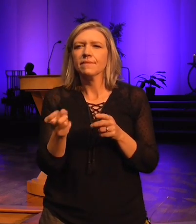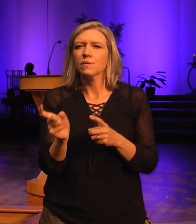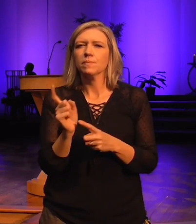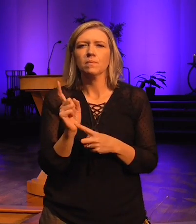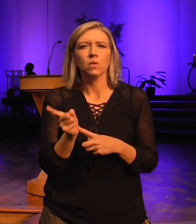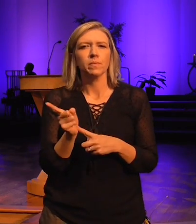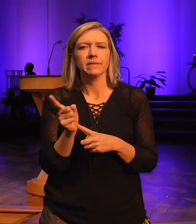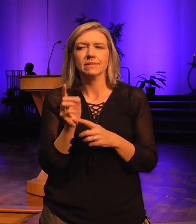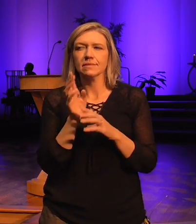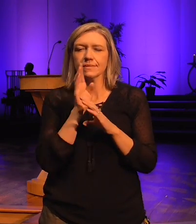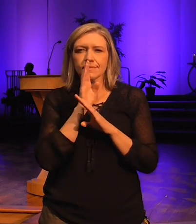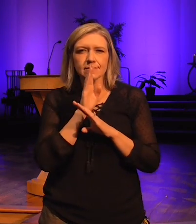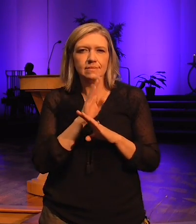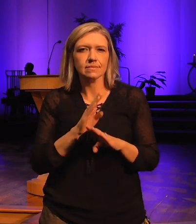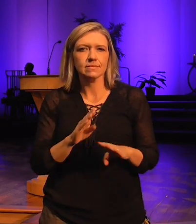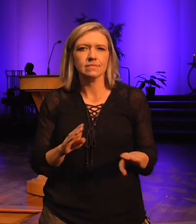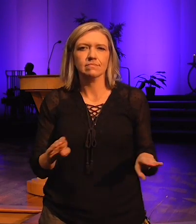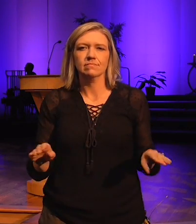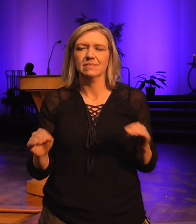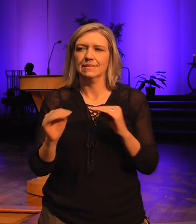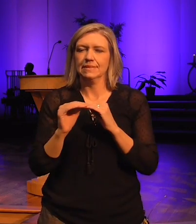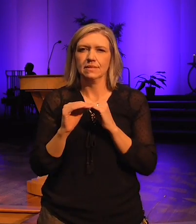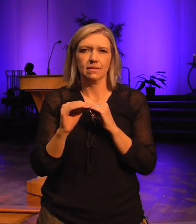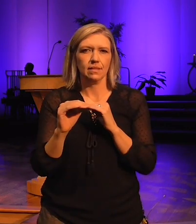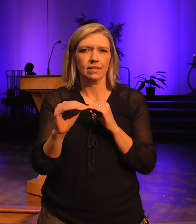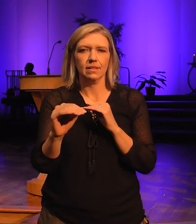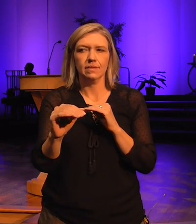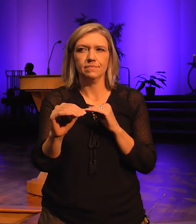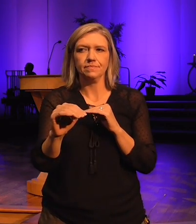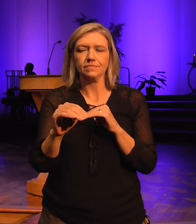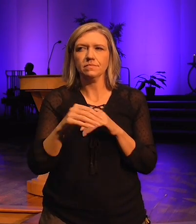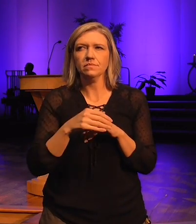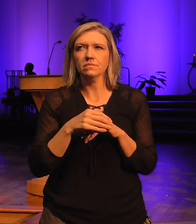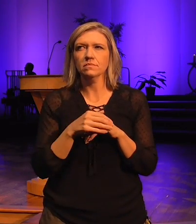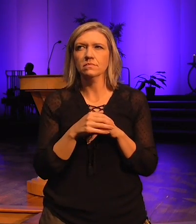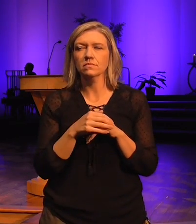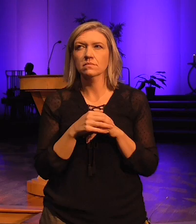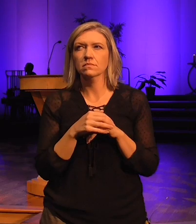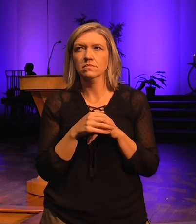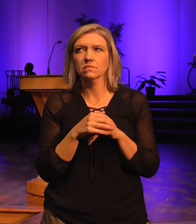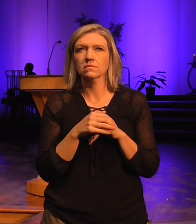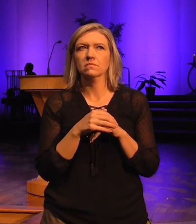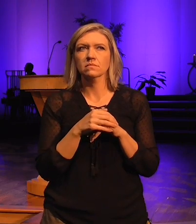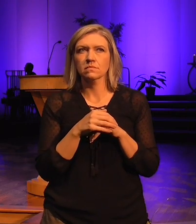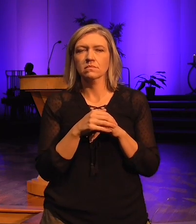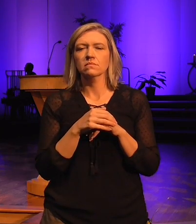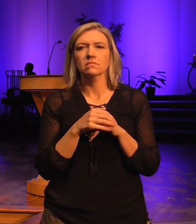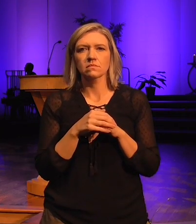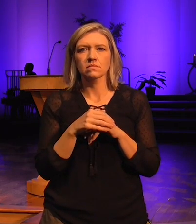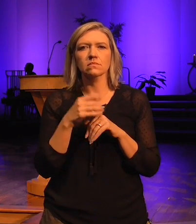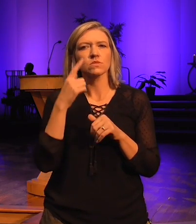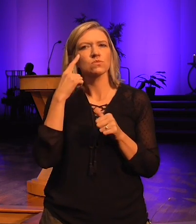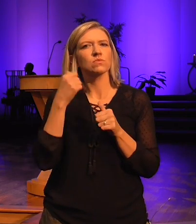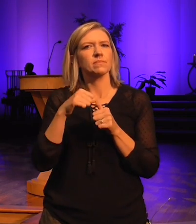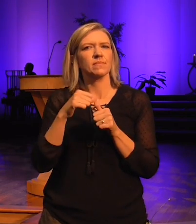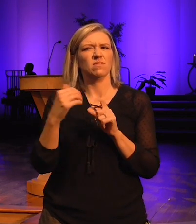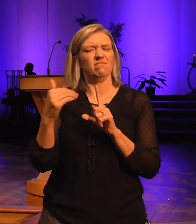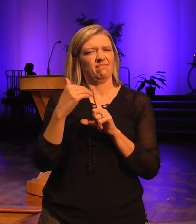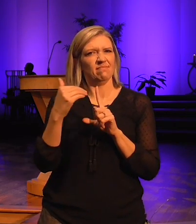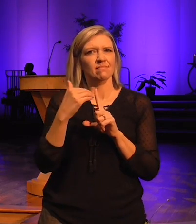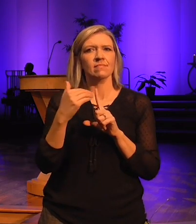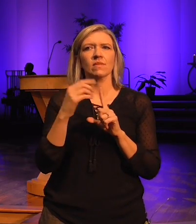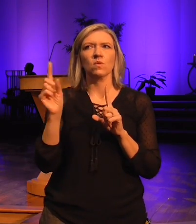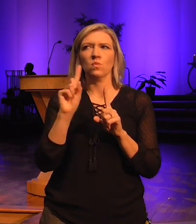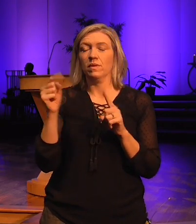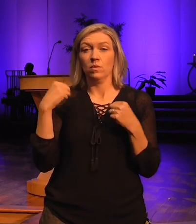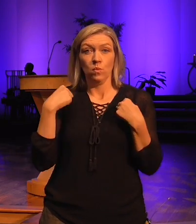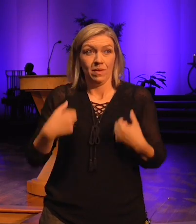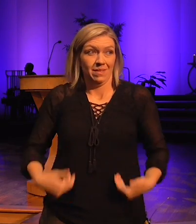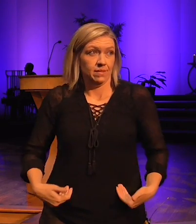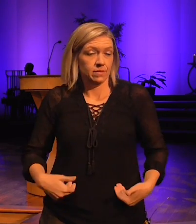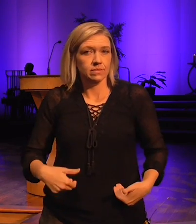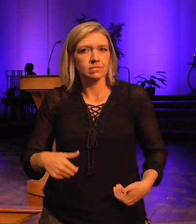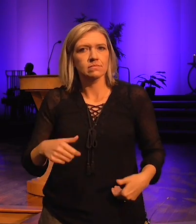y el silencio para recordar que dondequiera que estemos, Dios está, ya sea